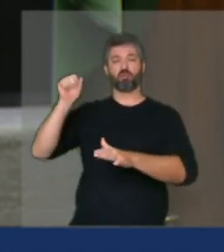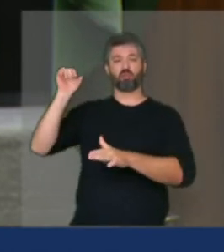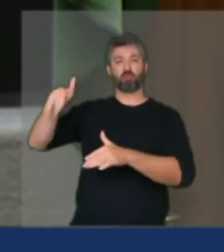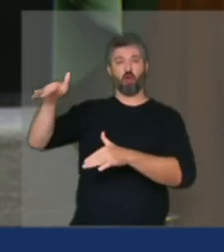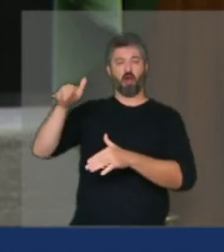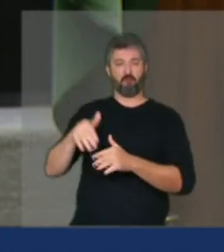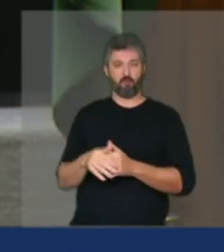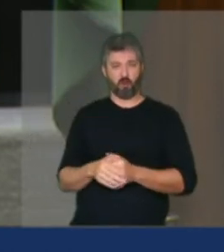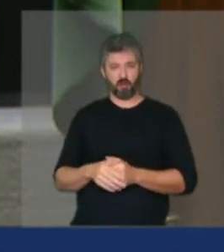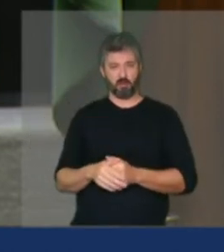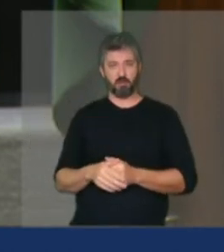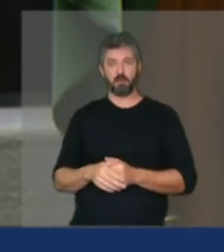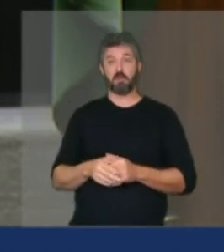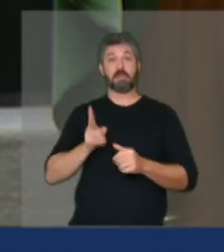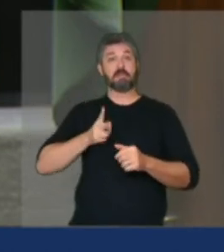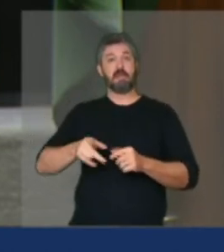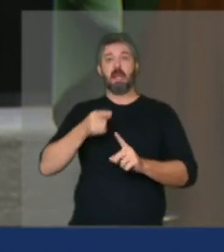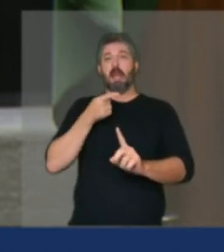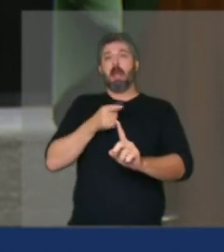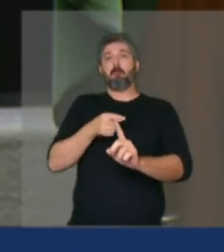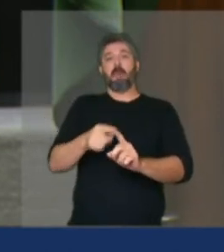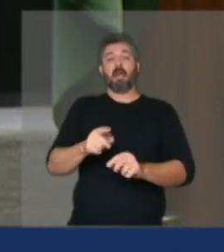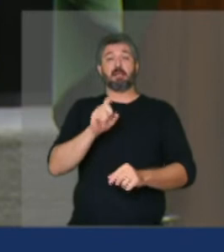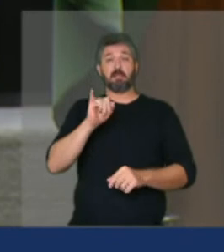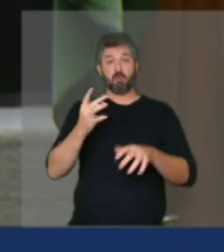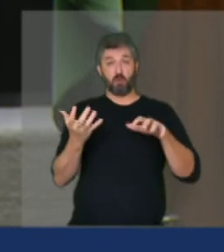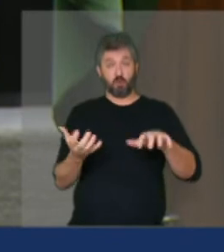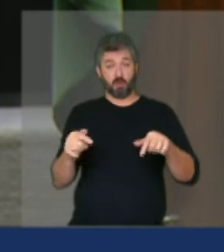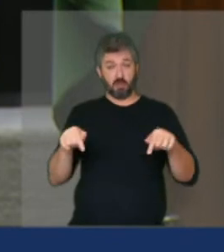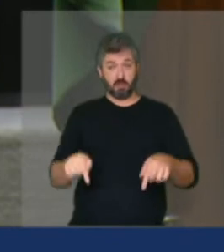AMEAÇA E CADA VEZ QUE ESSE CONGRESSO NACIONAL, QUE ESTA CÂMARA VOTA NA PROPOSIÇÃO